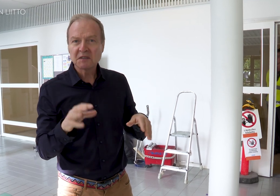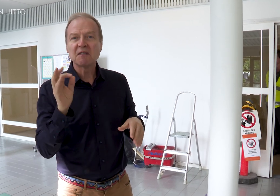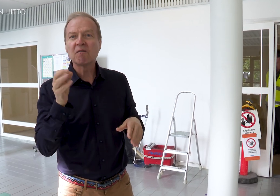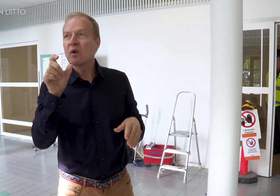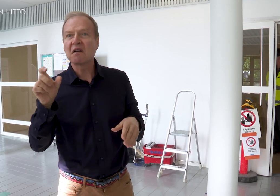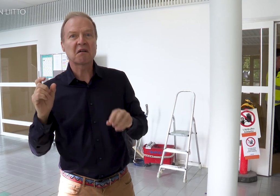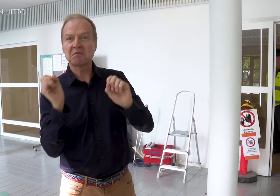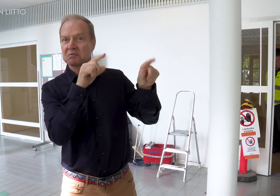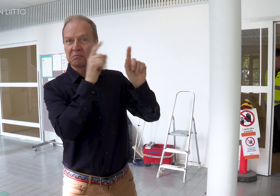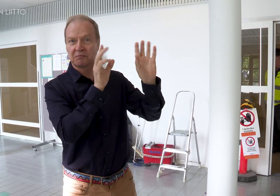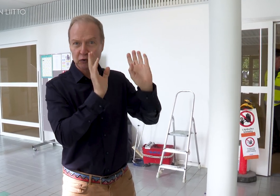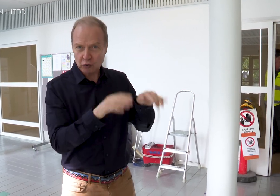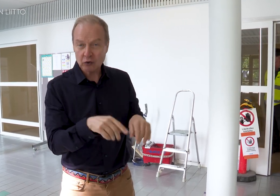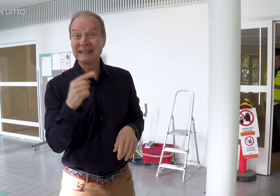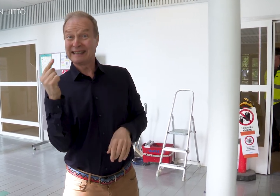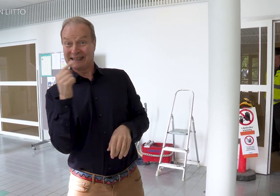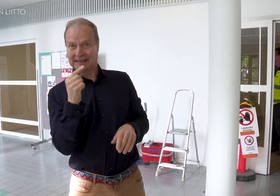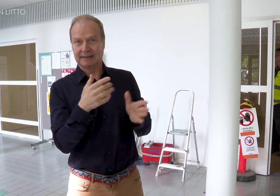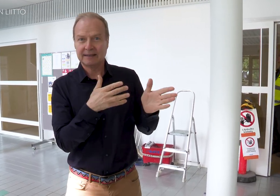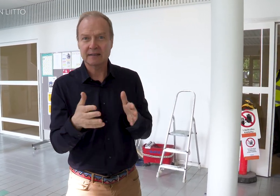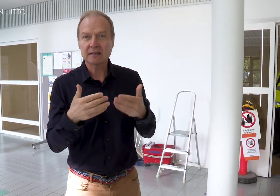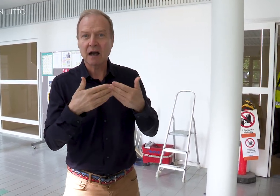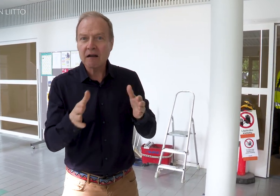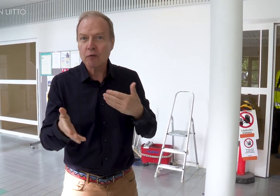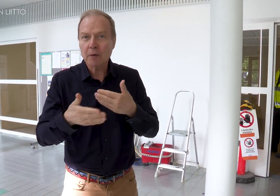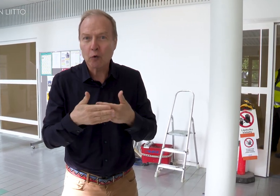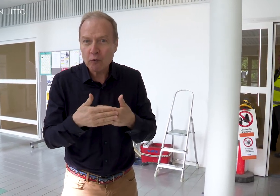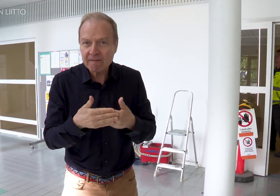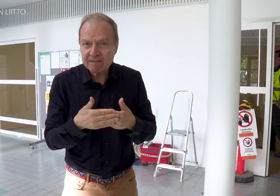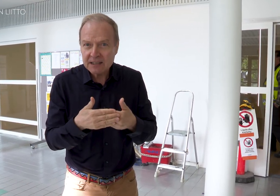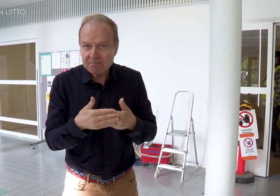Sinne on muuttanut jo vuokralaisia. Tarkoitus on järjestää täällä avointen ovien päivä.